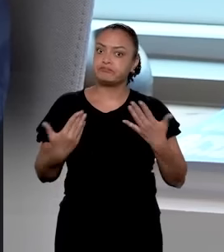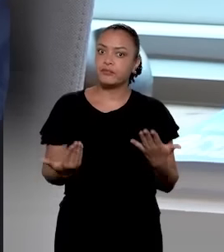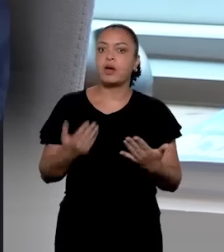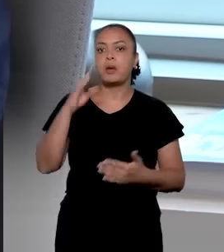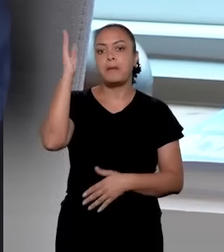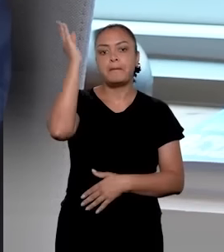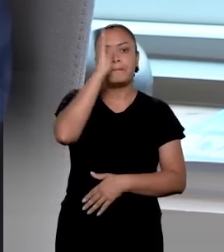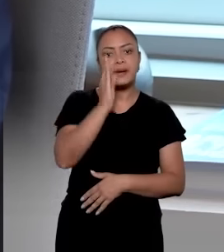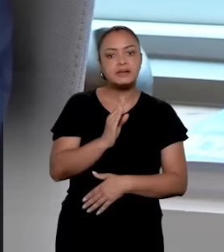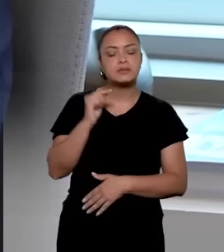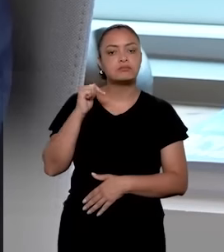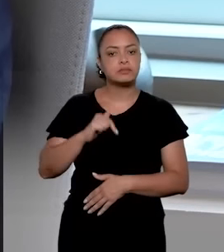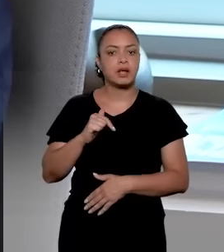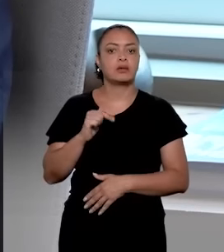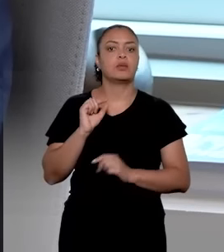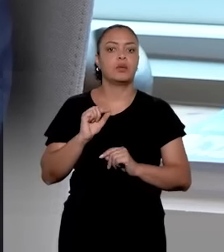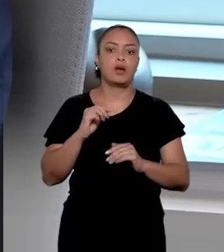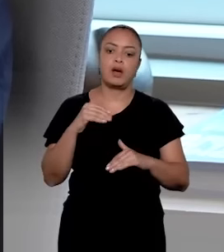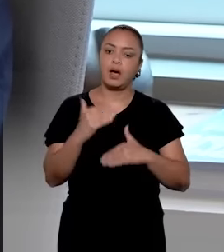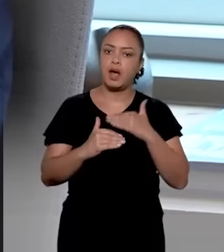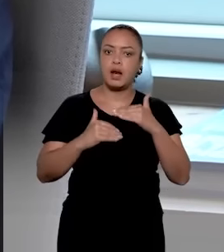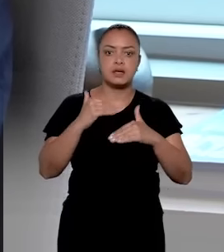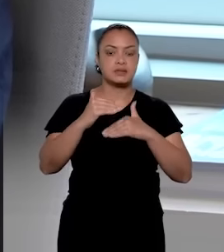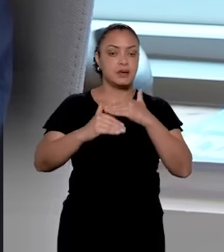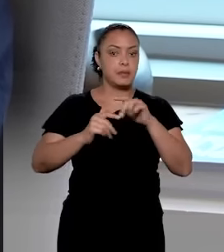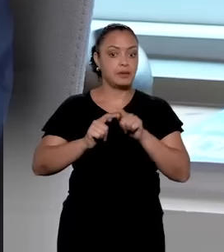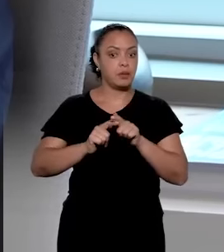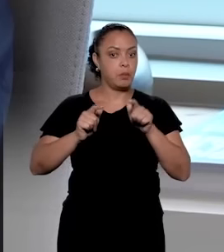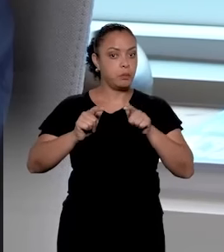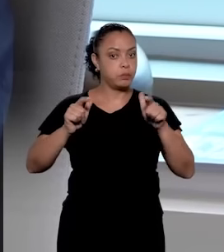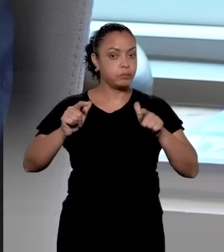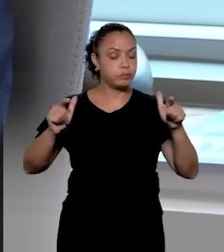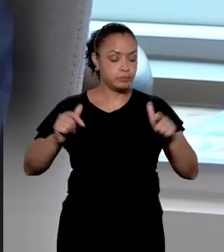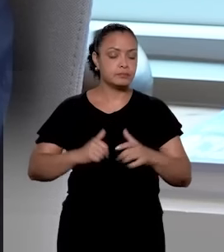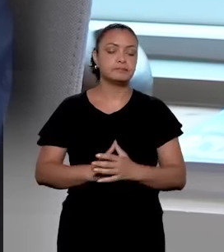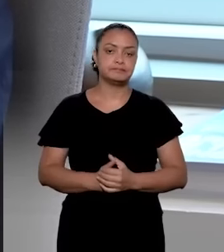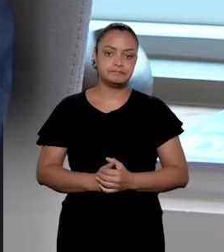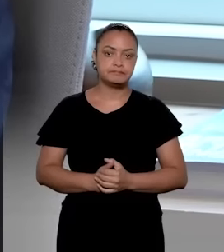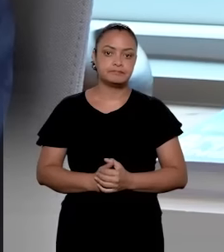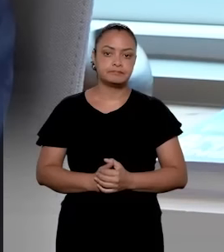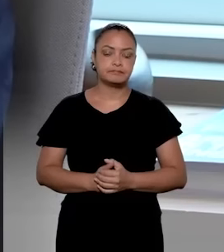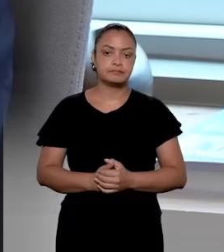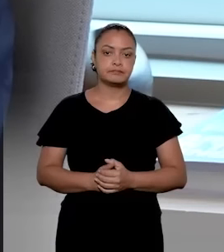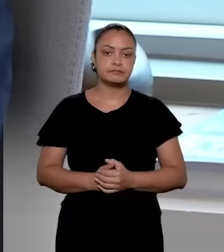papel. Então, o Brasil tem um processo crescente e estamos aumentando cada vez mais,